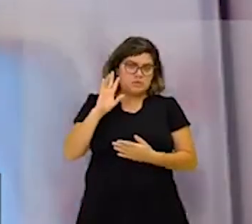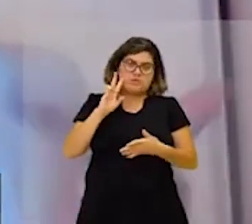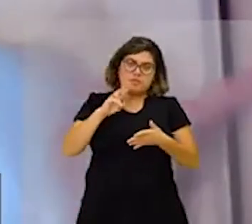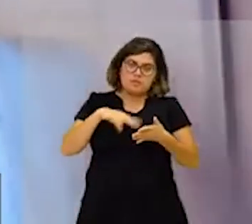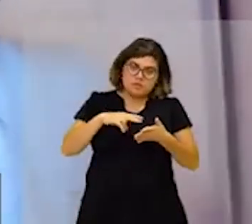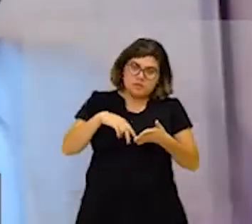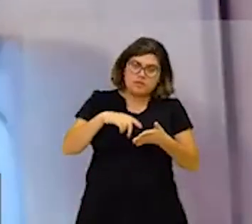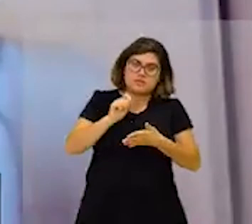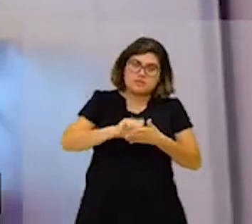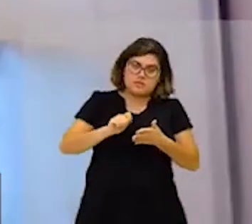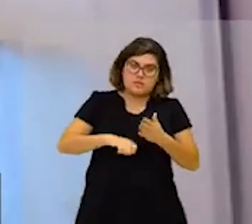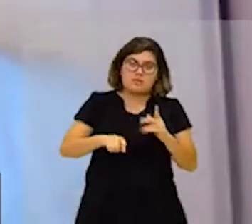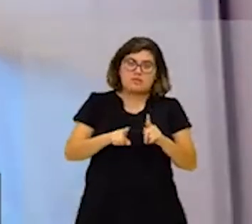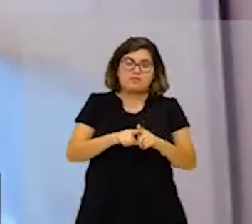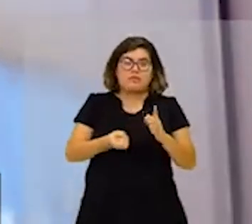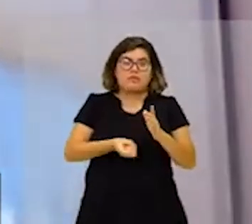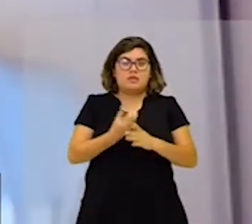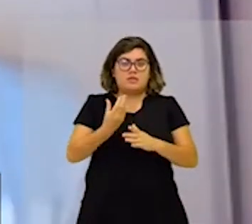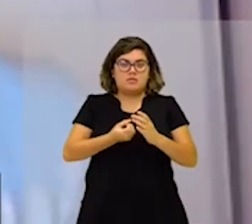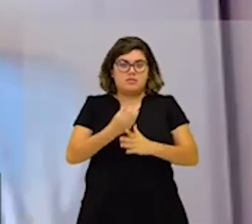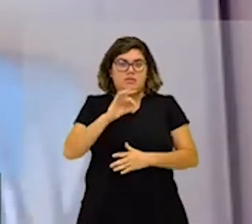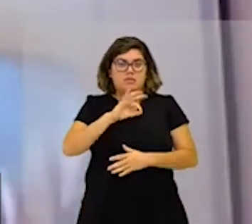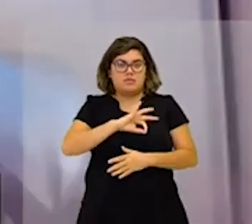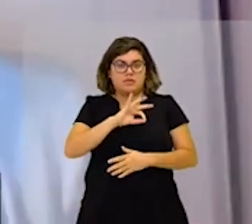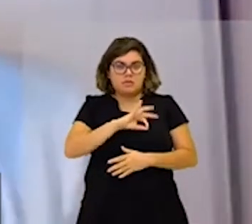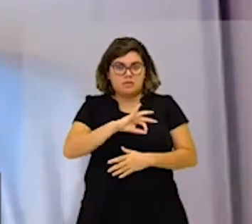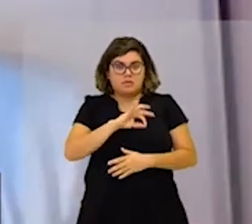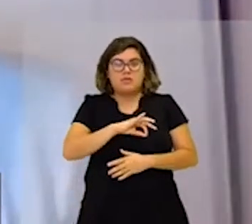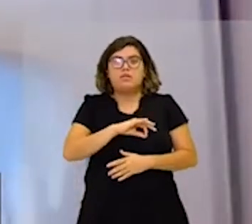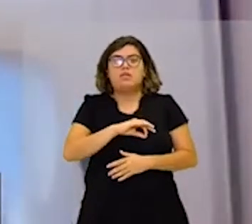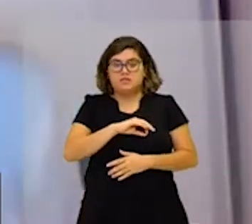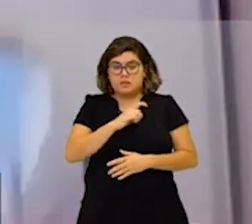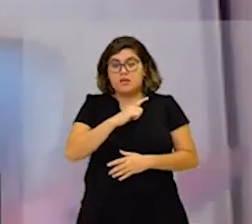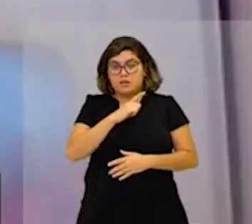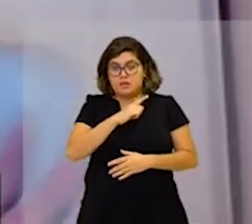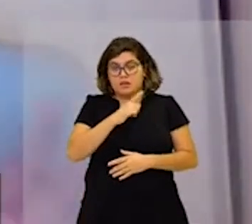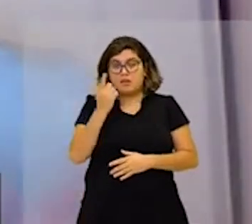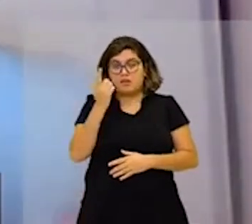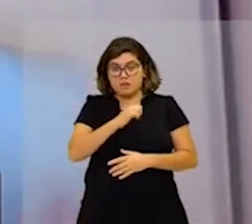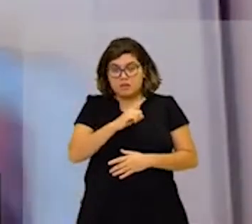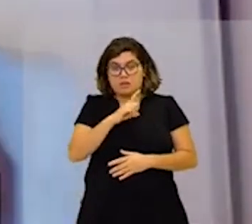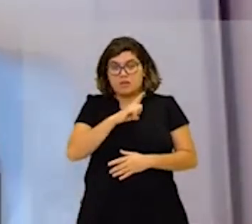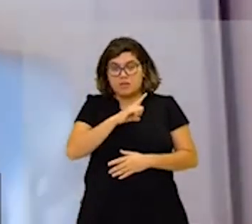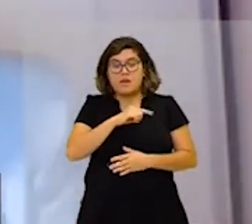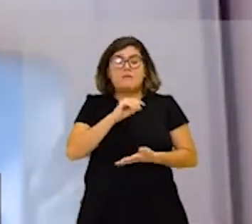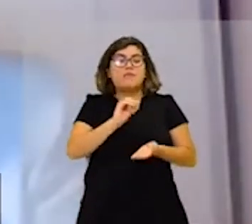do aumento da renda para o voto censitário alegres portanto Como eu disse uma falta de preparação das